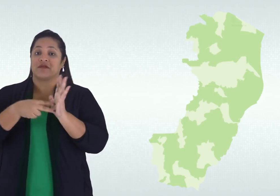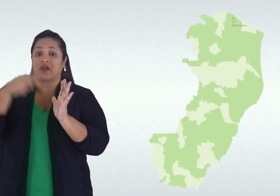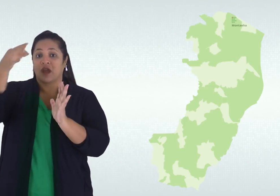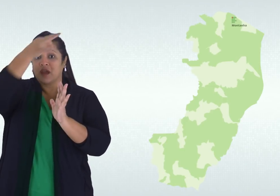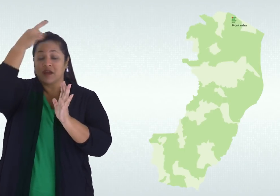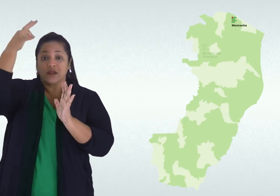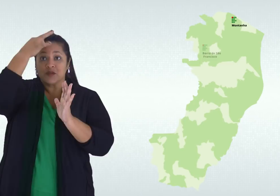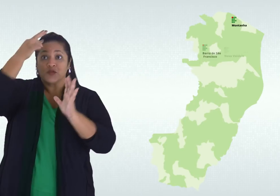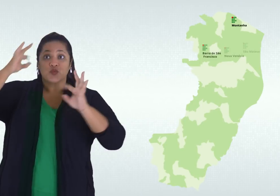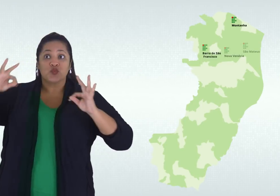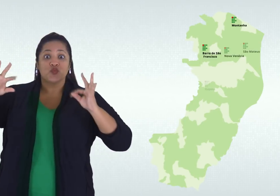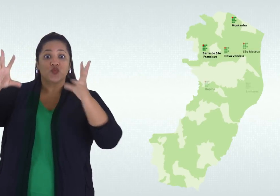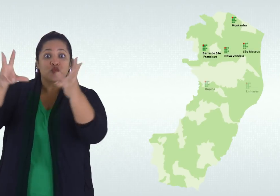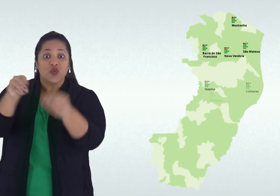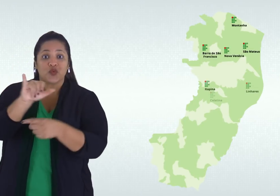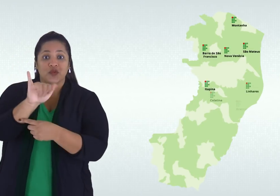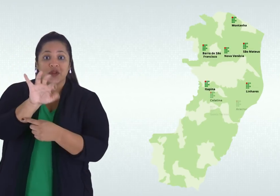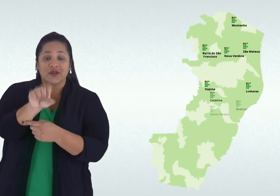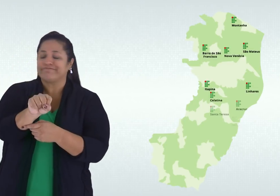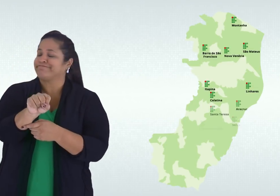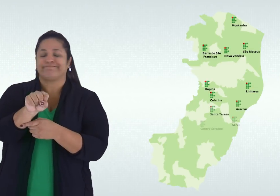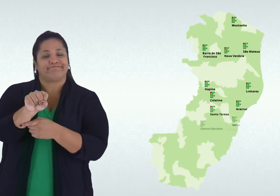porém, não é o sinal que representa a instituição como um todo. Por isso tivemos a ideia de propor um sinal para Instituto Federal do Espírito Santo.